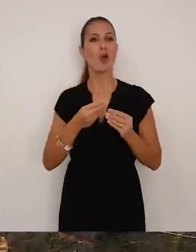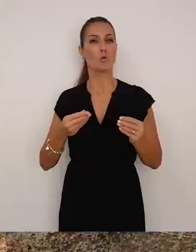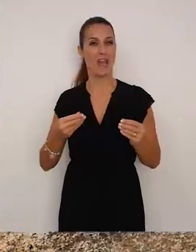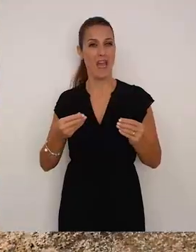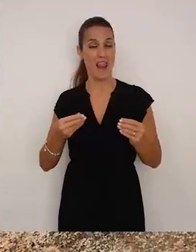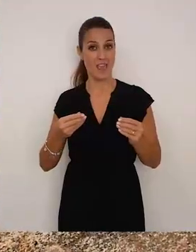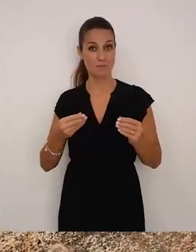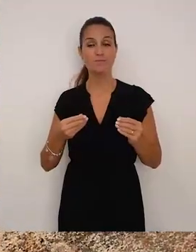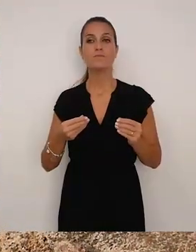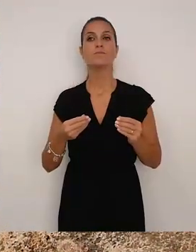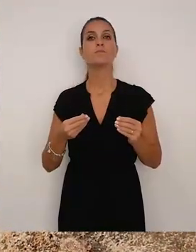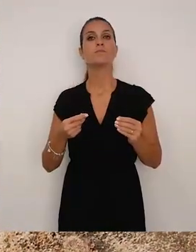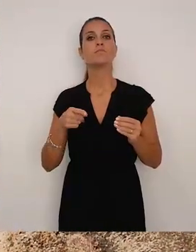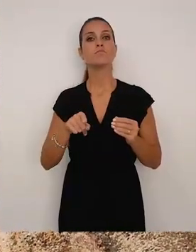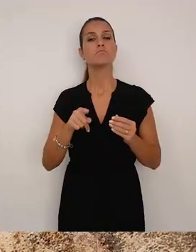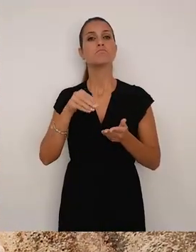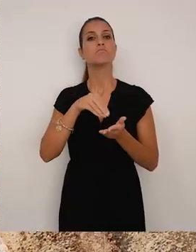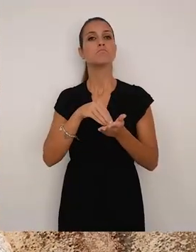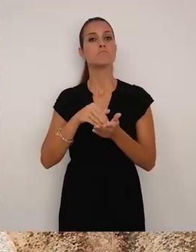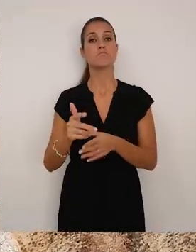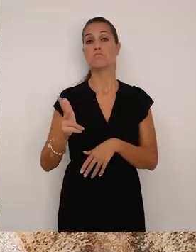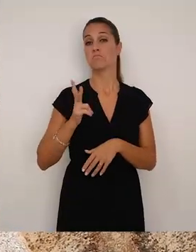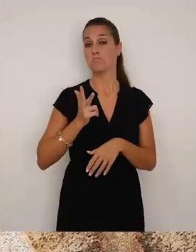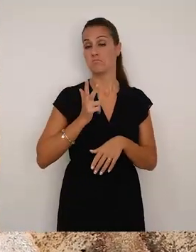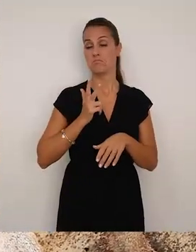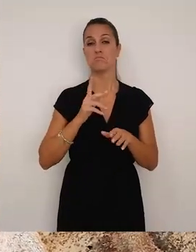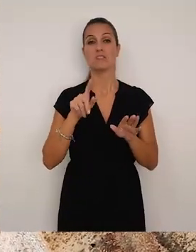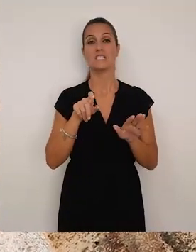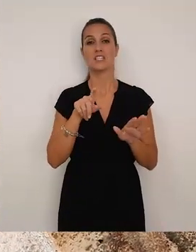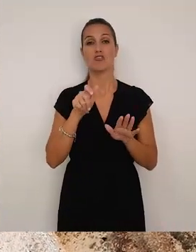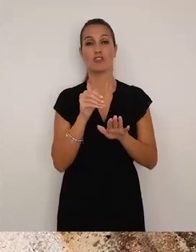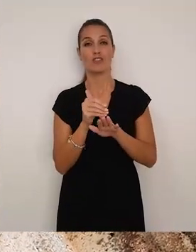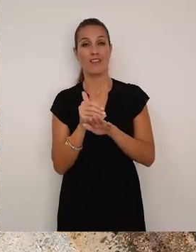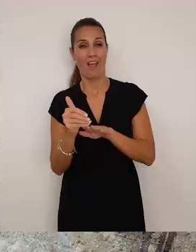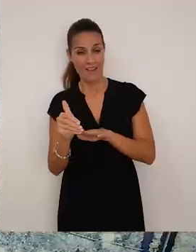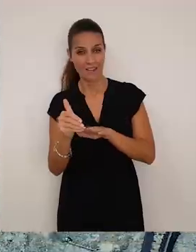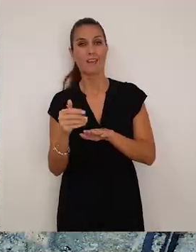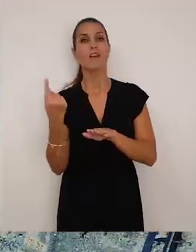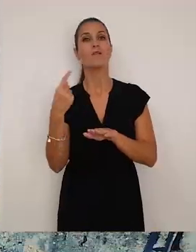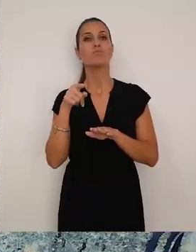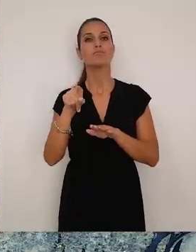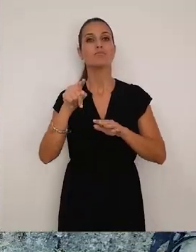Modificato in residenza nobiliare nel tardo Settecento, il fortilizio per secoli ha protetto